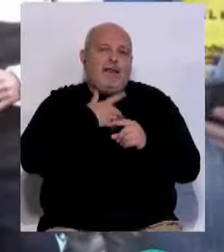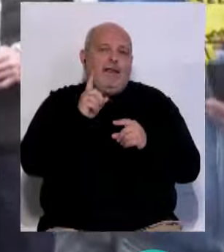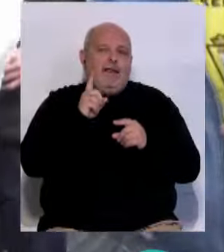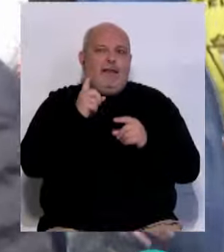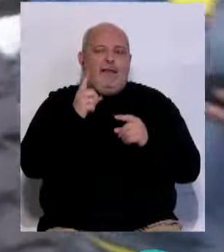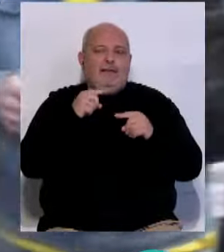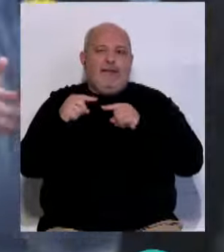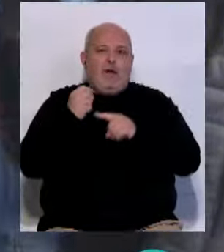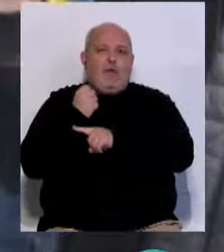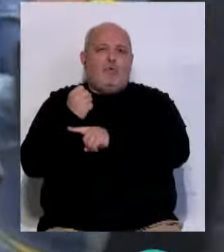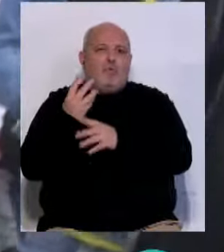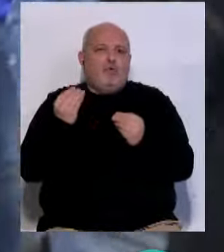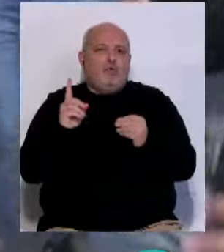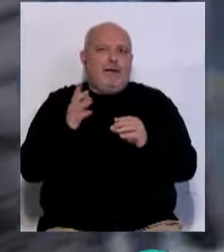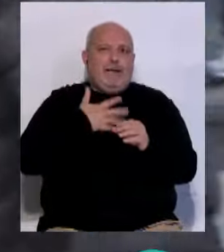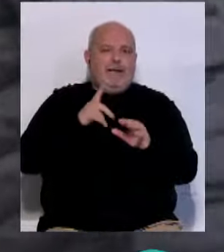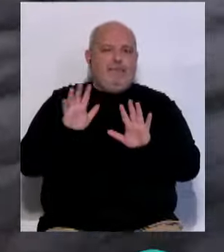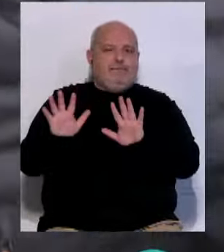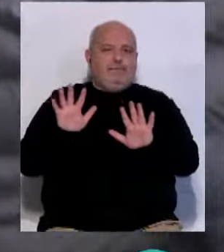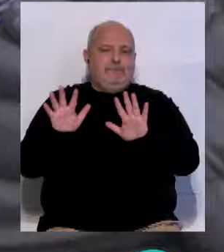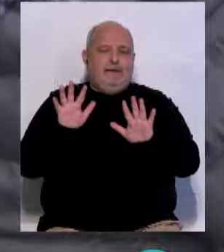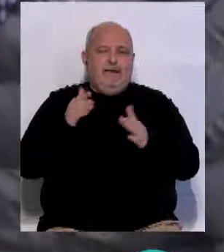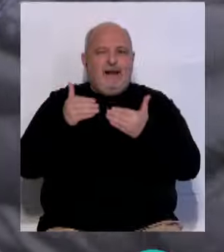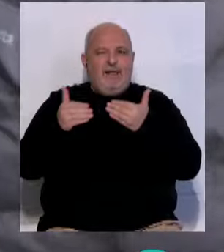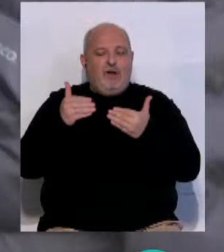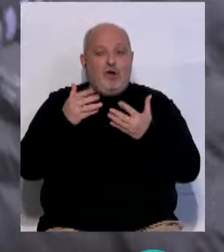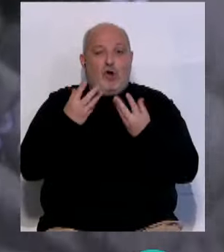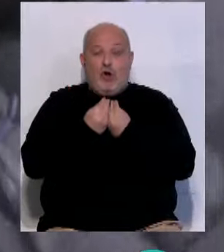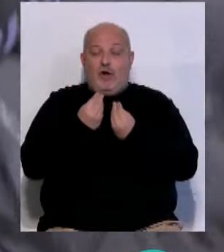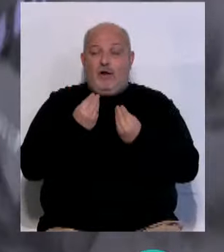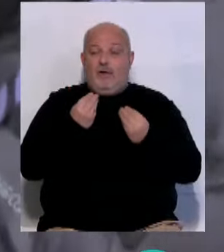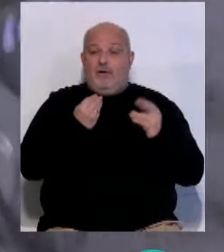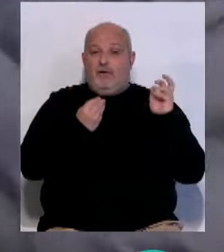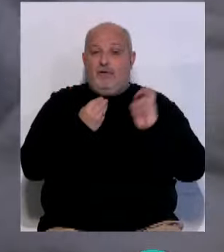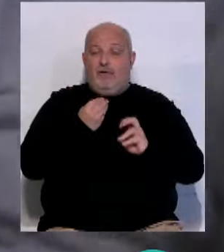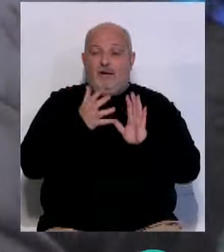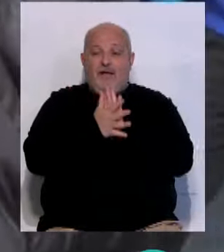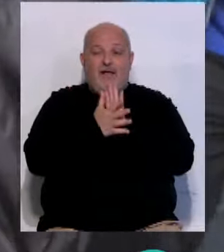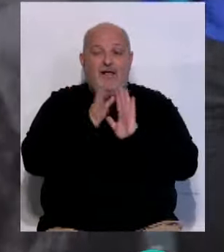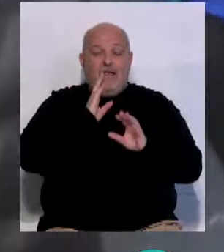Sergio Pero quizás esa relación existente cuando llegó y ese discurso como tú bien comentas no cala